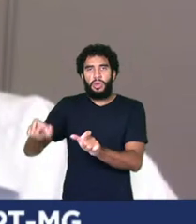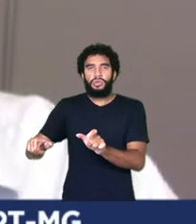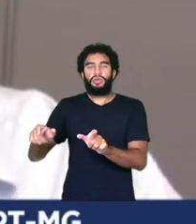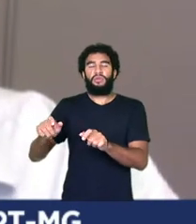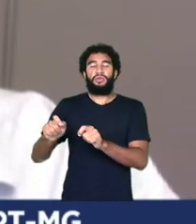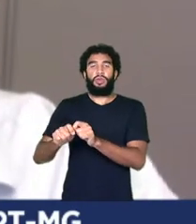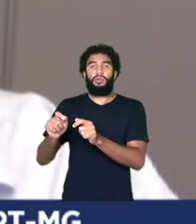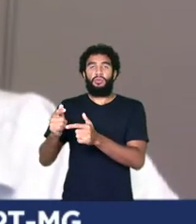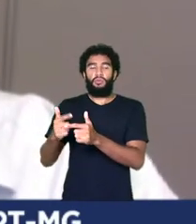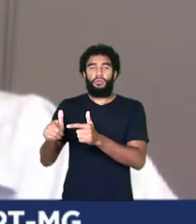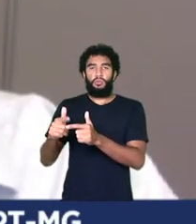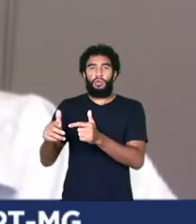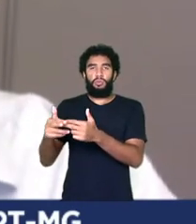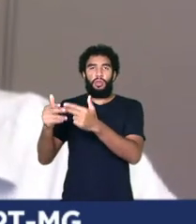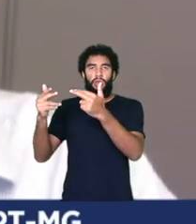LEVOU O PAÍS A ESTE CAOS ECONÔMICO E DE OUTRO UM JUIZ